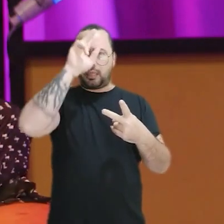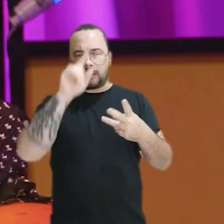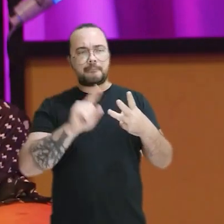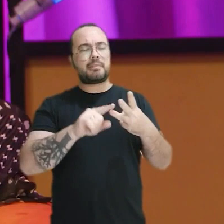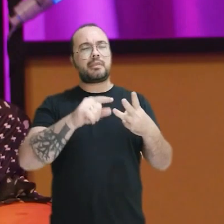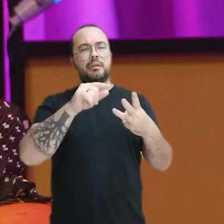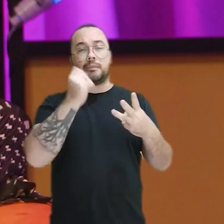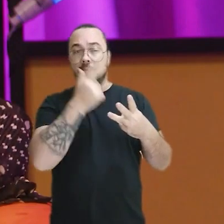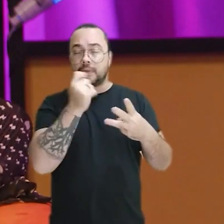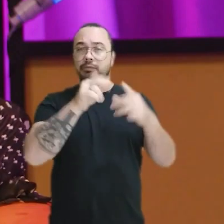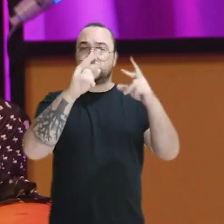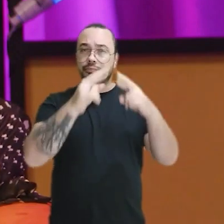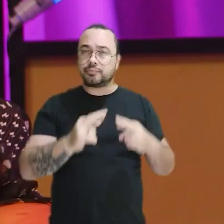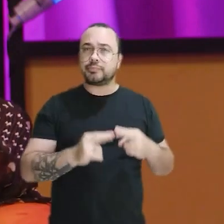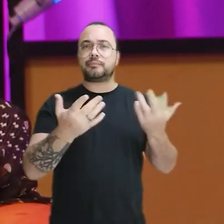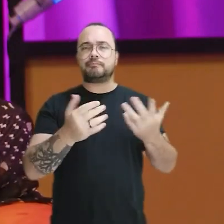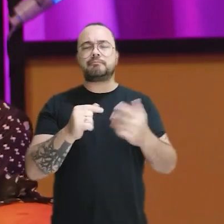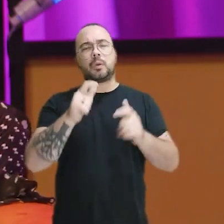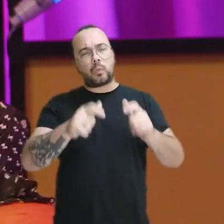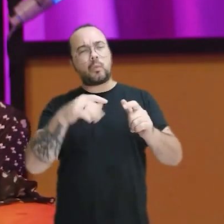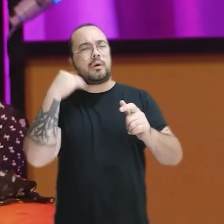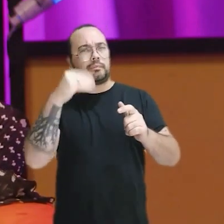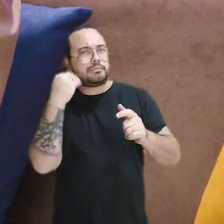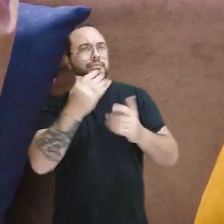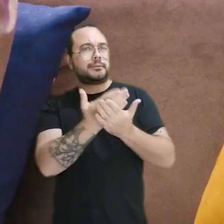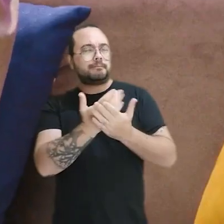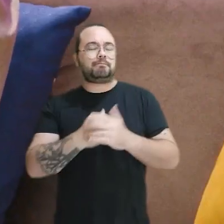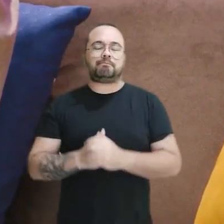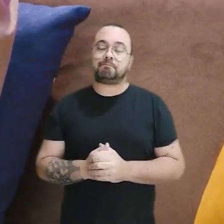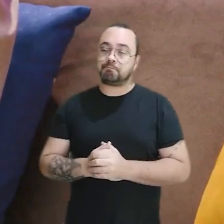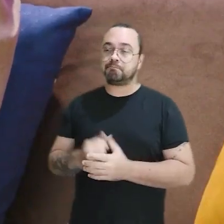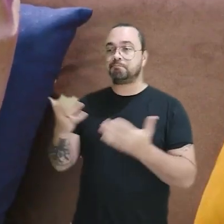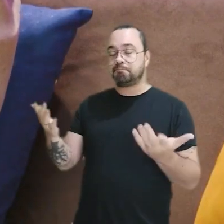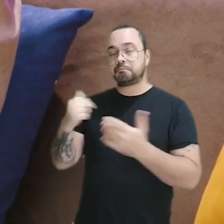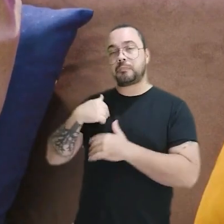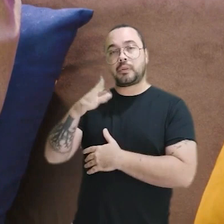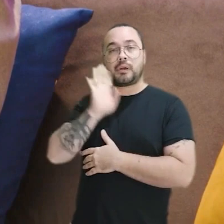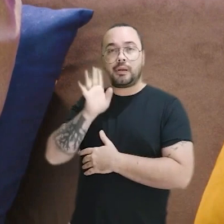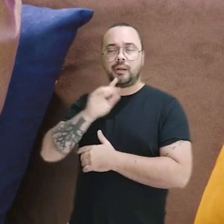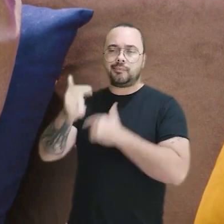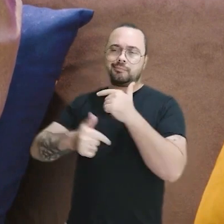Então, tipo assim, é um lugar que a gente usa pra experimentar mesmo. É porque eu acho que o mais legal do nosso trampo é a gente